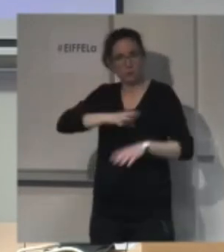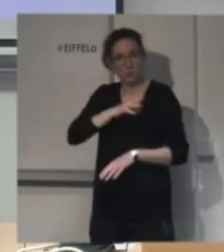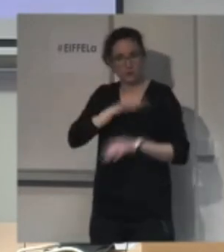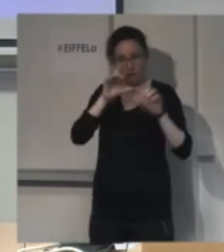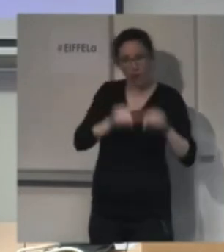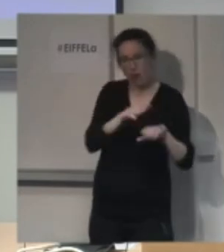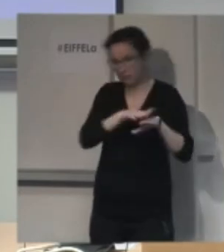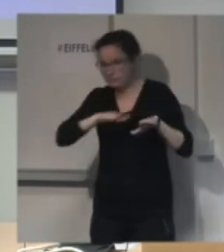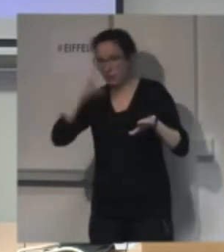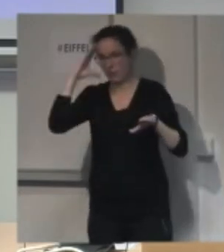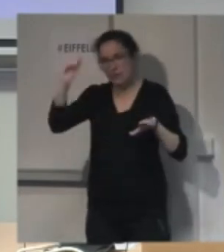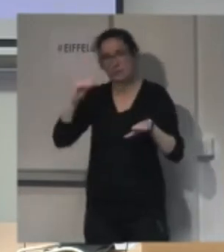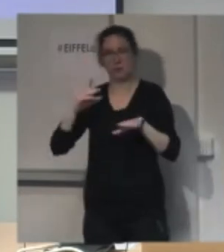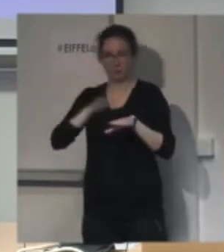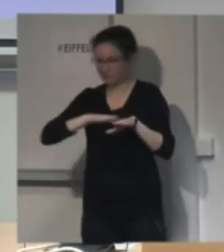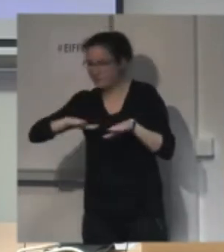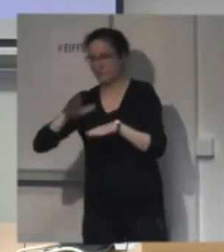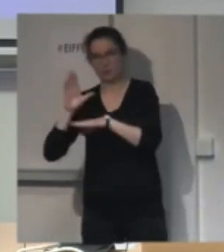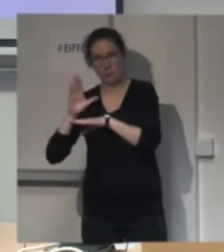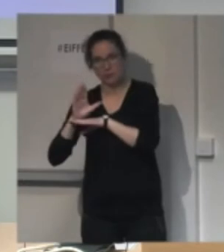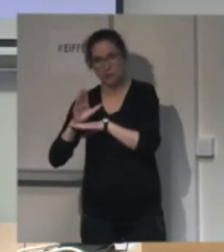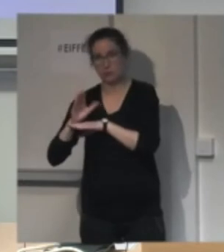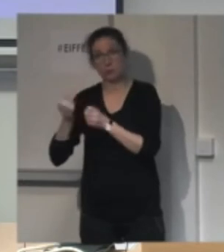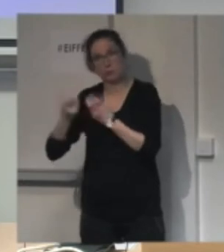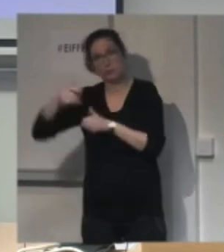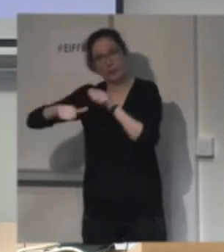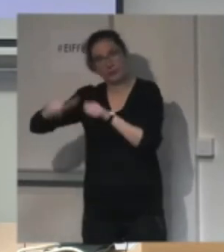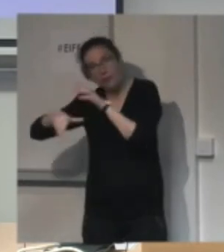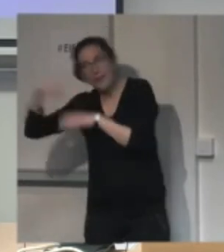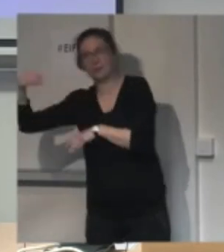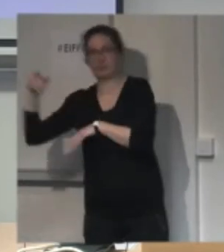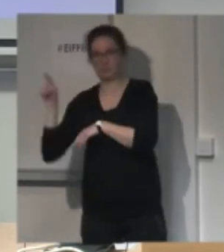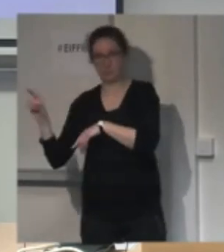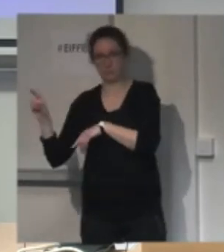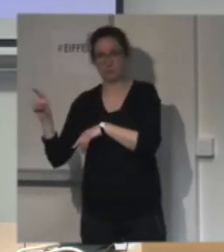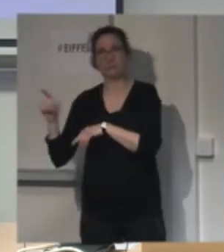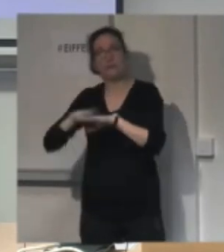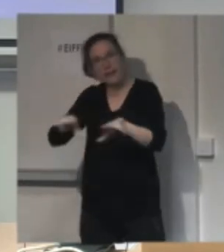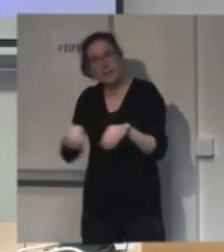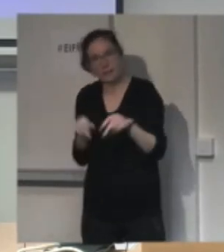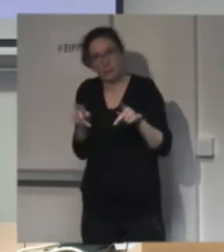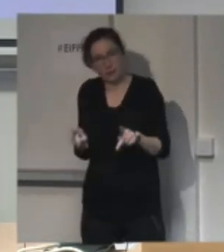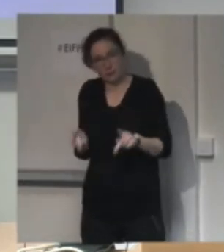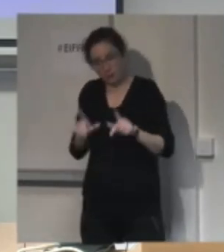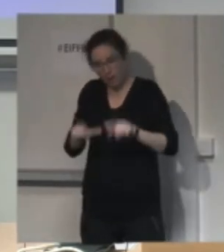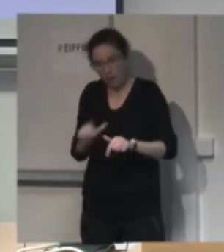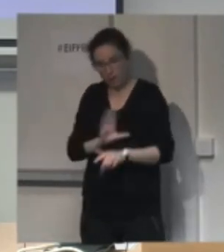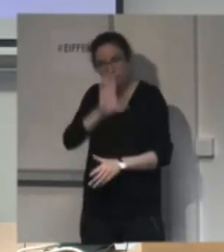mais aussi des professionnels, des témoignages de gens extérieurs, les équipes pédagogiques au sein des universités,